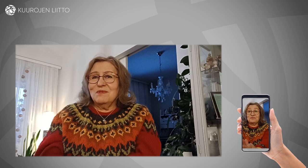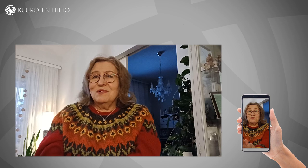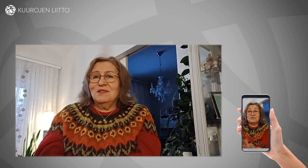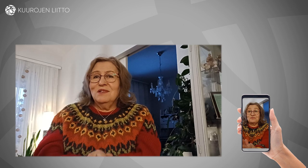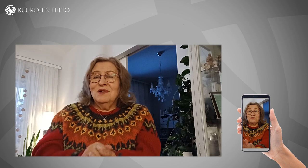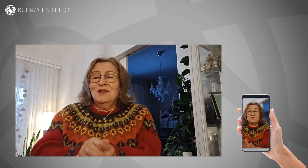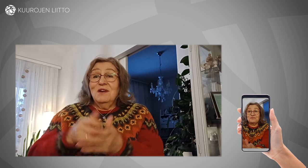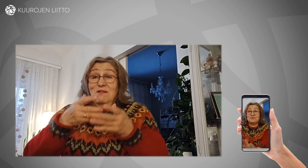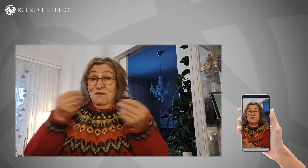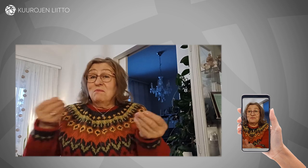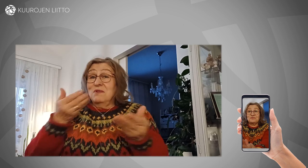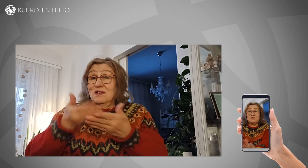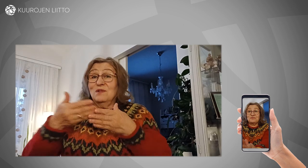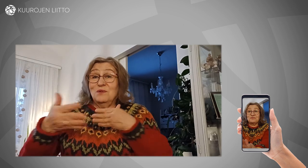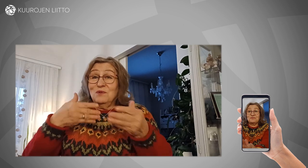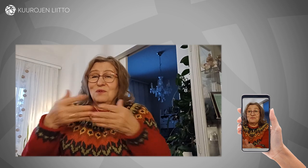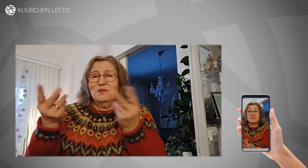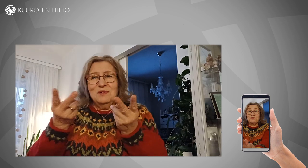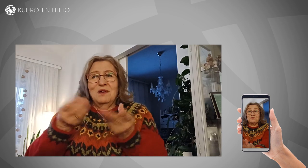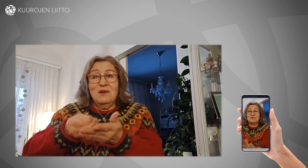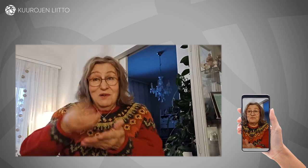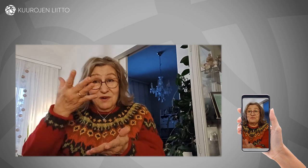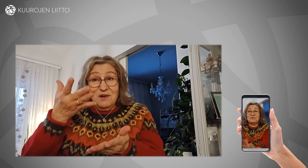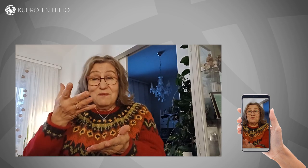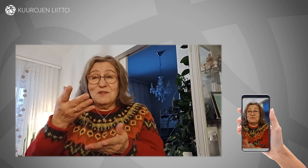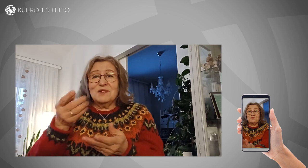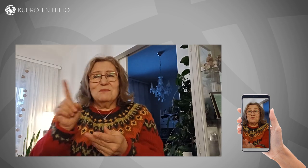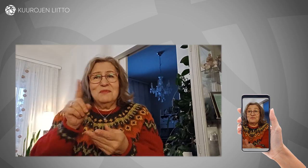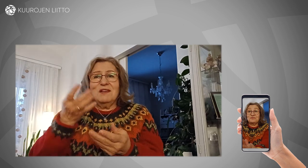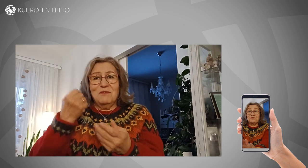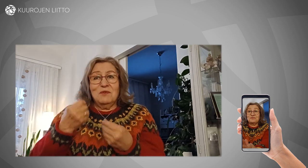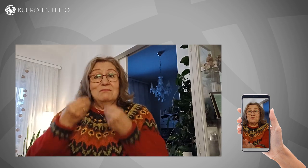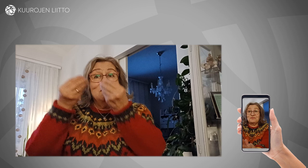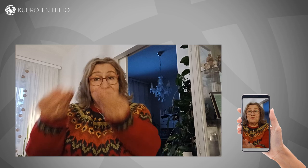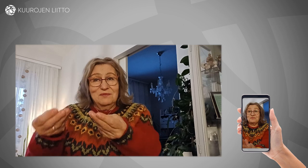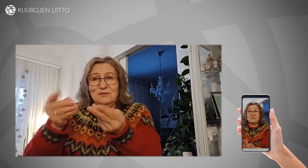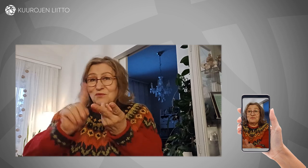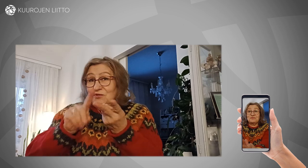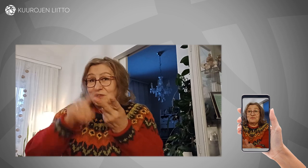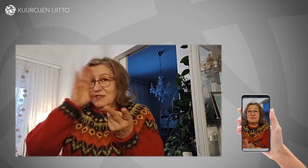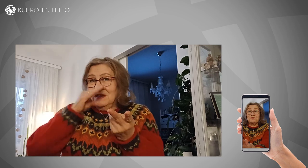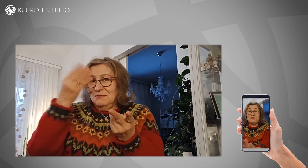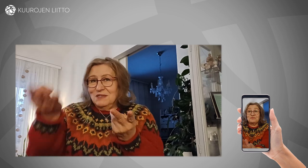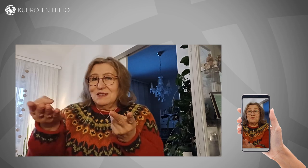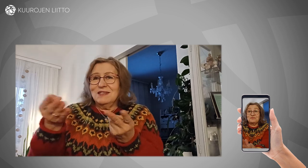Vapaaehtoistyö on yksi arvokkaimpia asioita, mitä voi antaa toiselle ihmiselle.